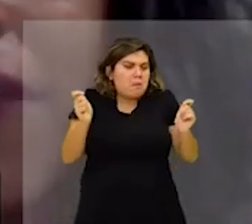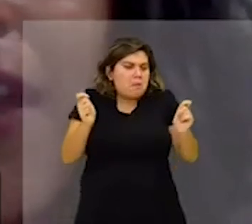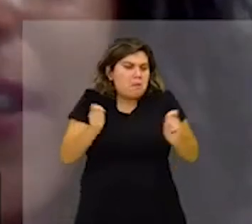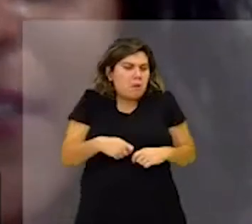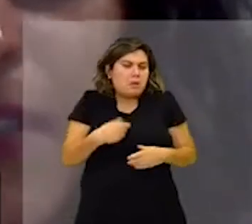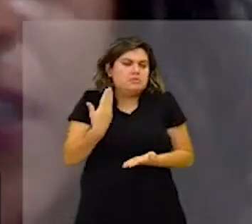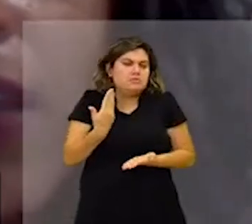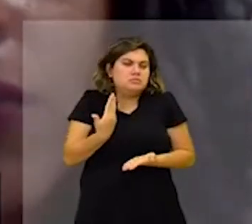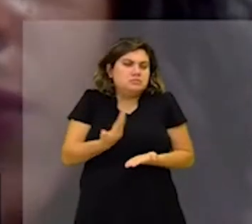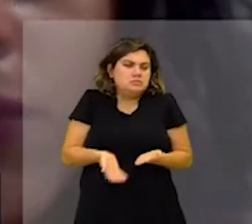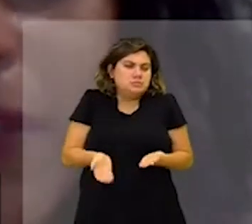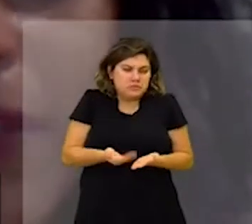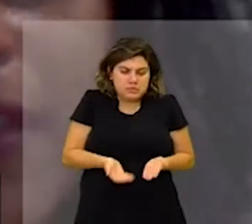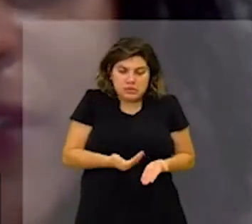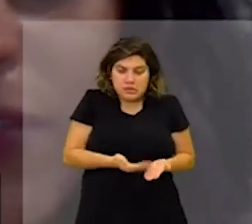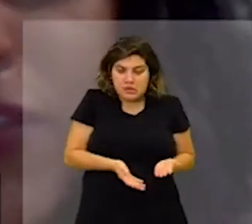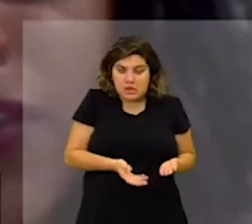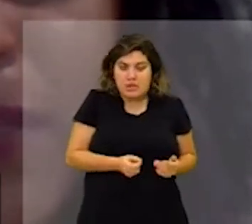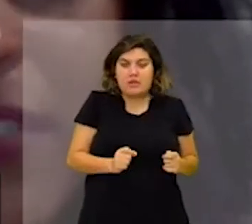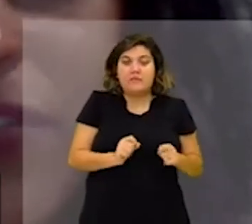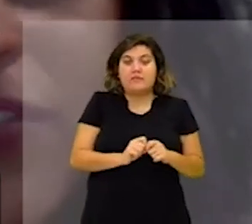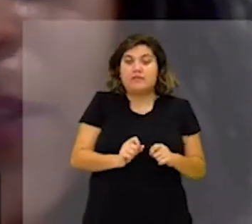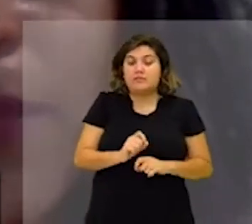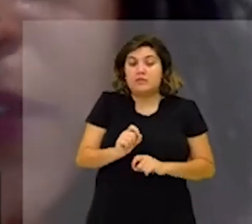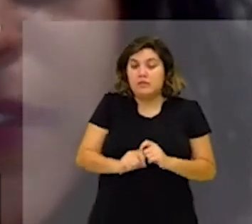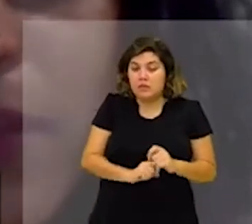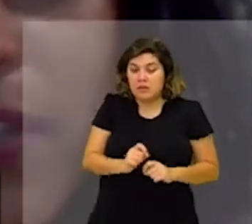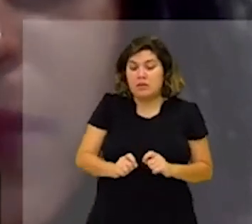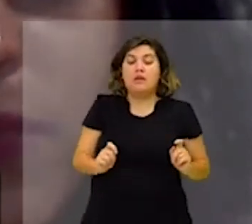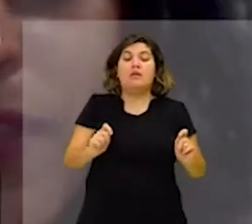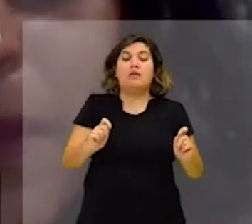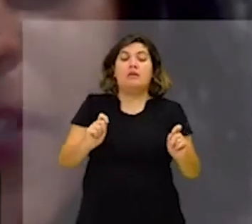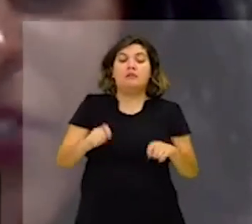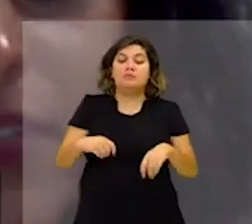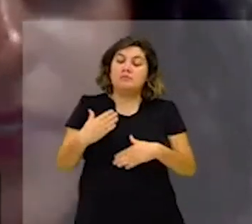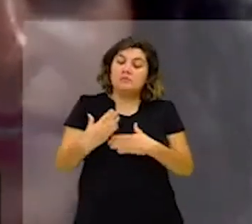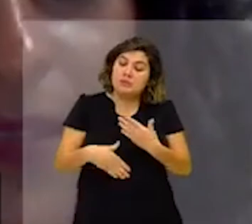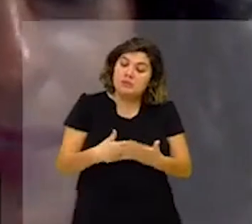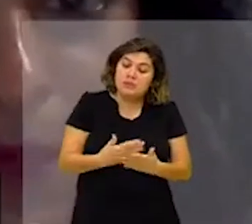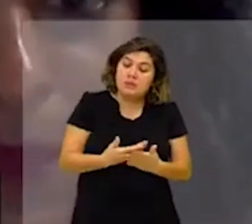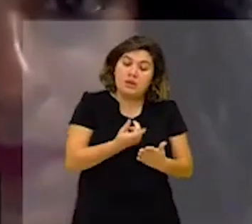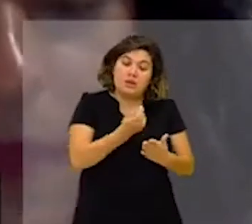candidato se fazem todo o processo de não aquele distribuição de recursos a partir desse critério